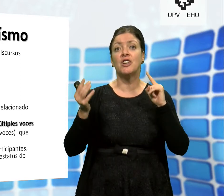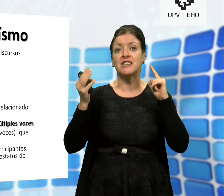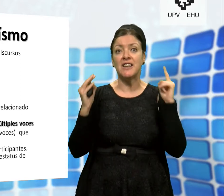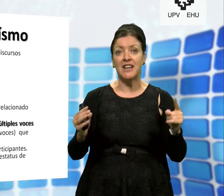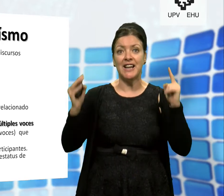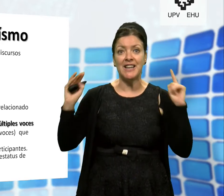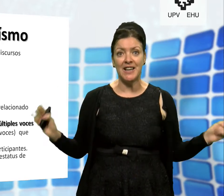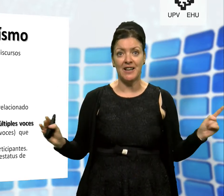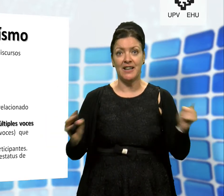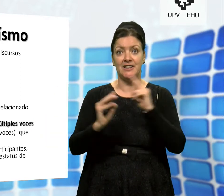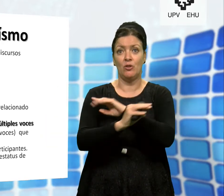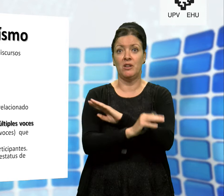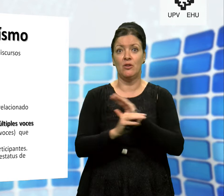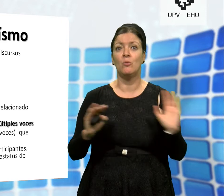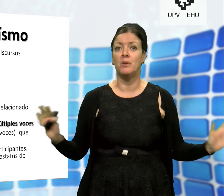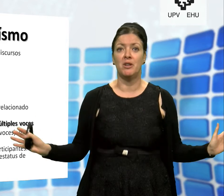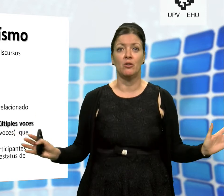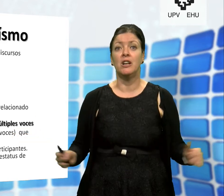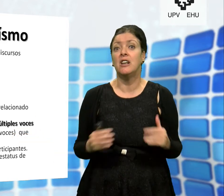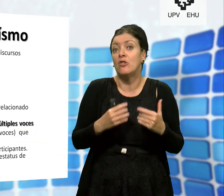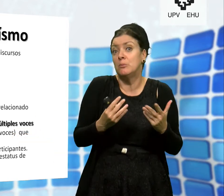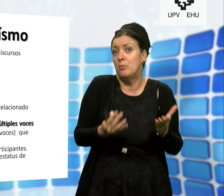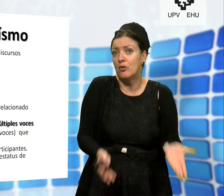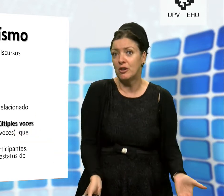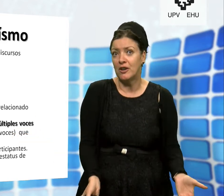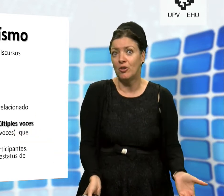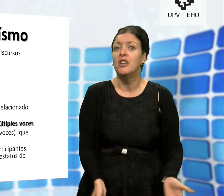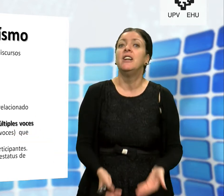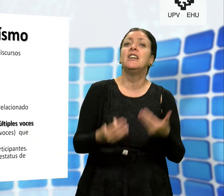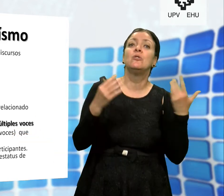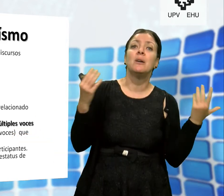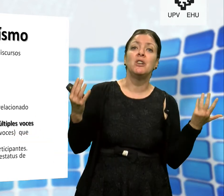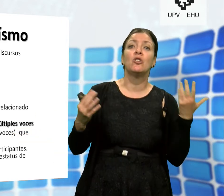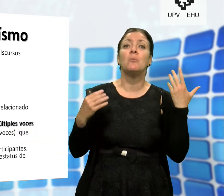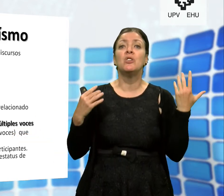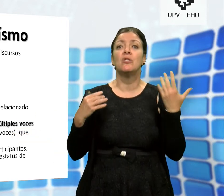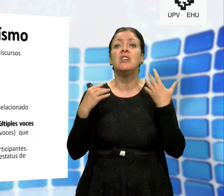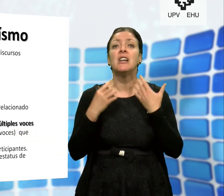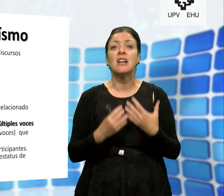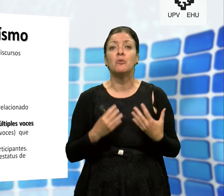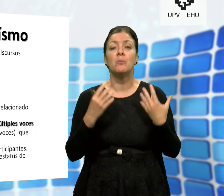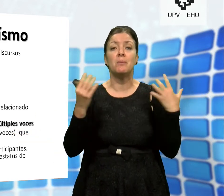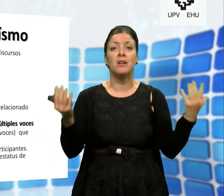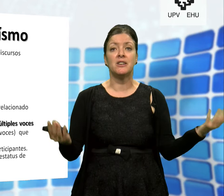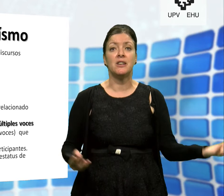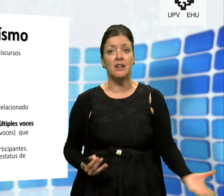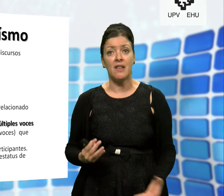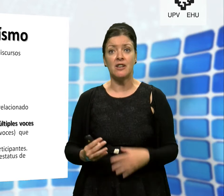Lo que se diga en él es de obligado cumplimiento. El dialogismo, por el contrario, es un ámbito que muestra un intercambio de papeles e itinerancias